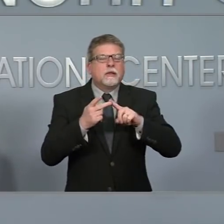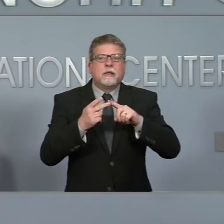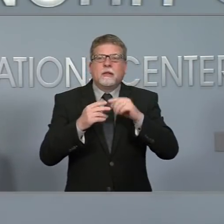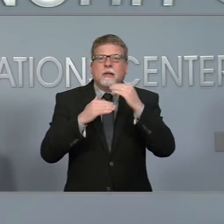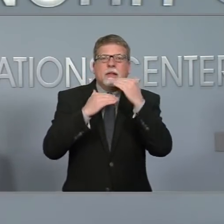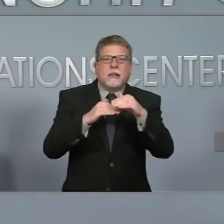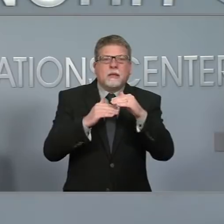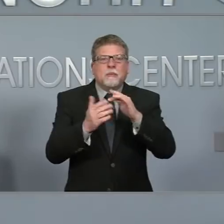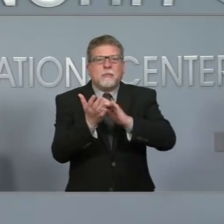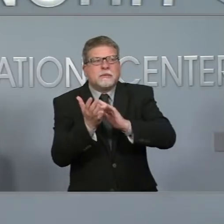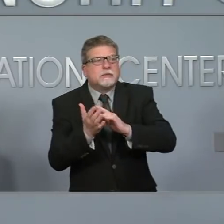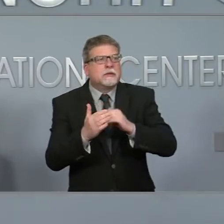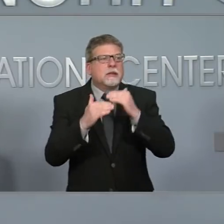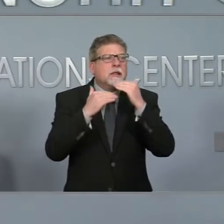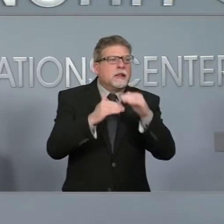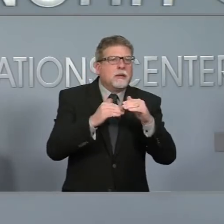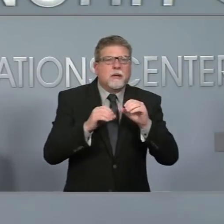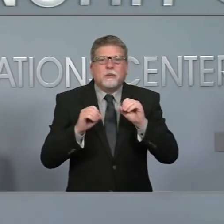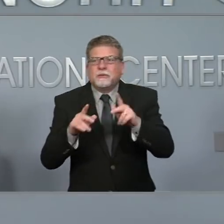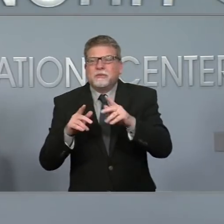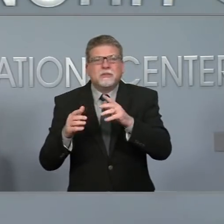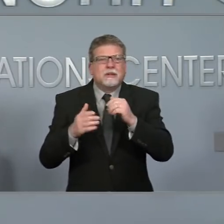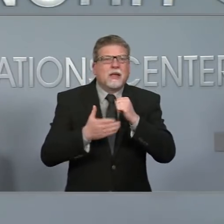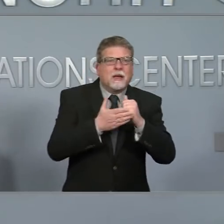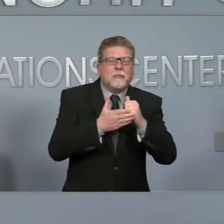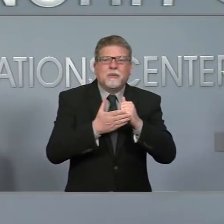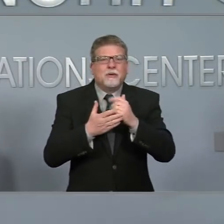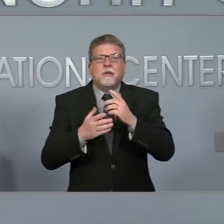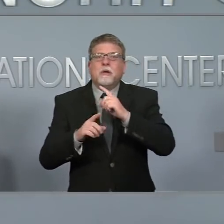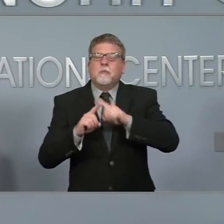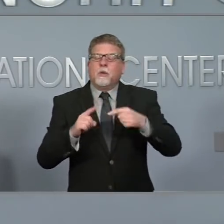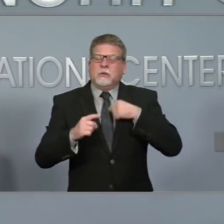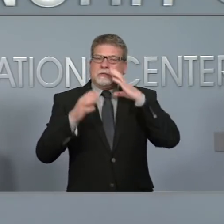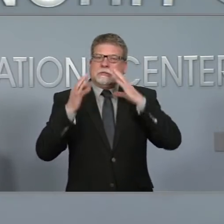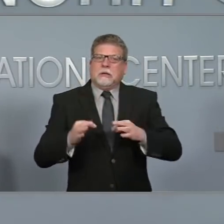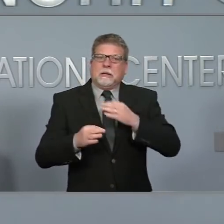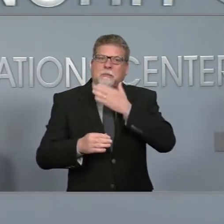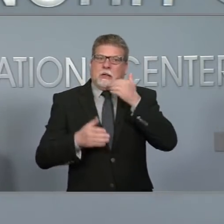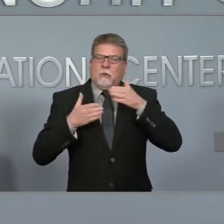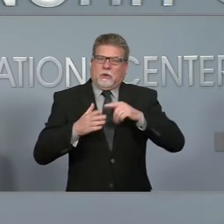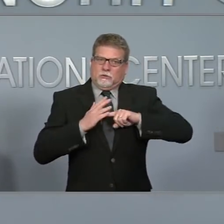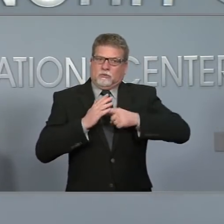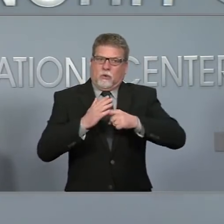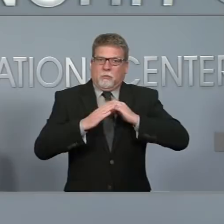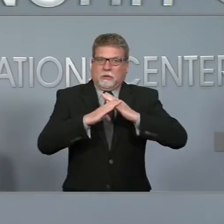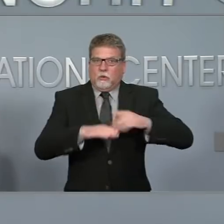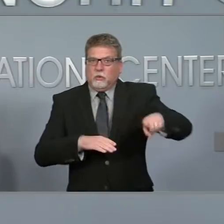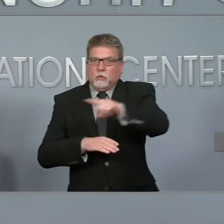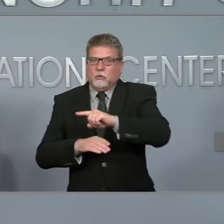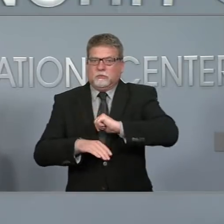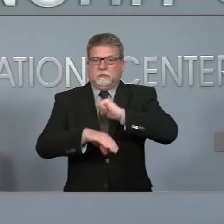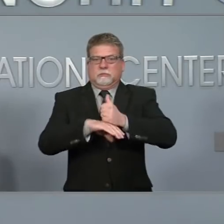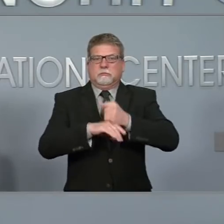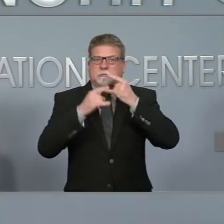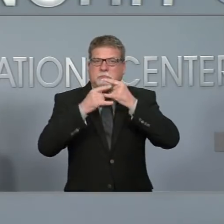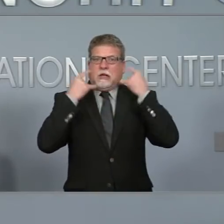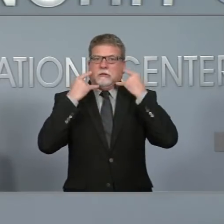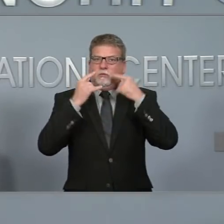per cápita. En los primeros meses cuando casi no había equipo de protección pruebas de covid. Aún muy pocas vacunas o